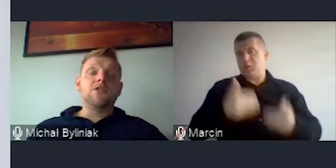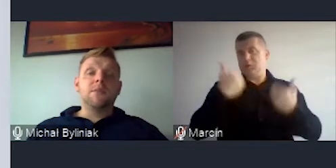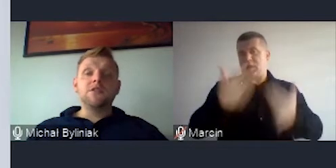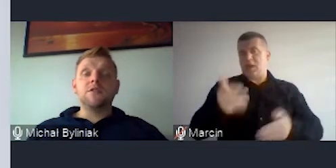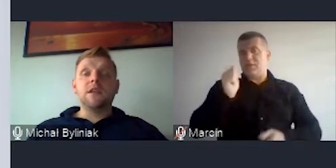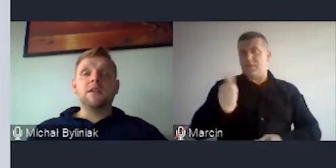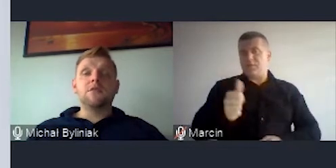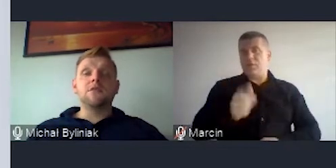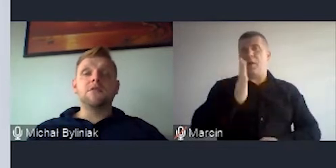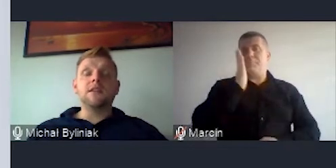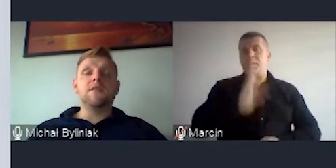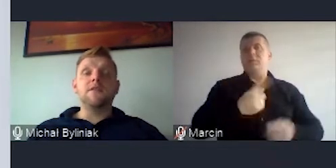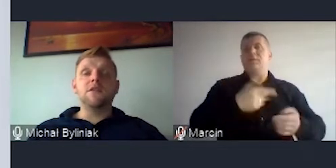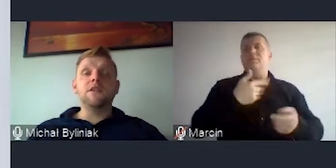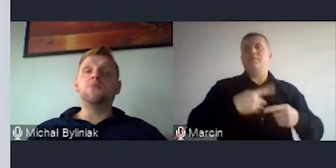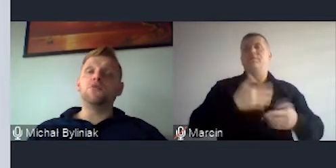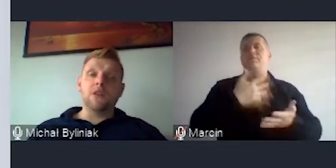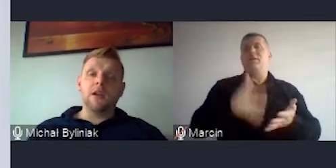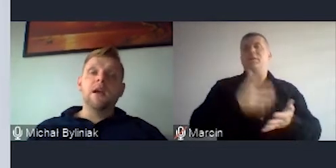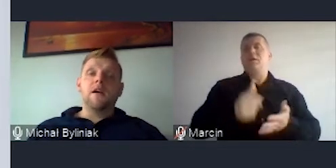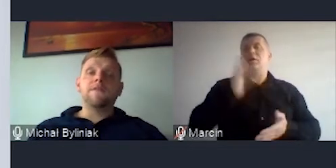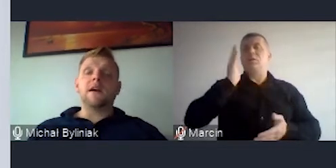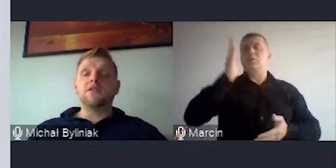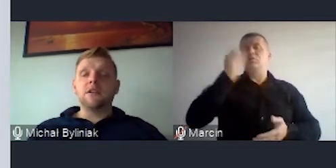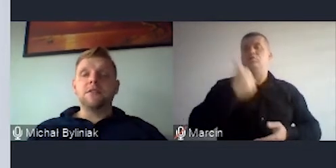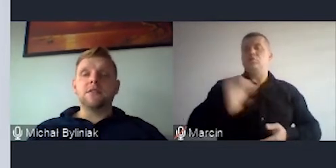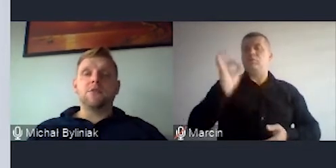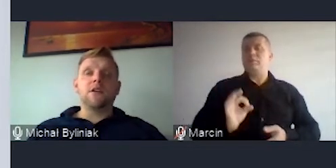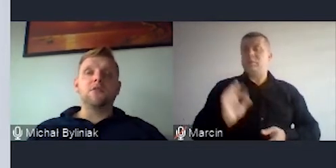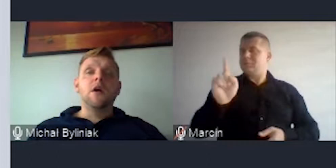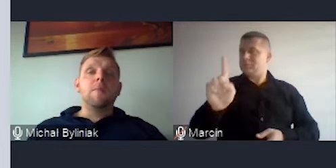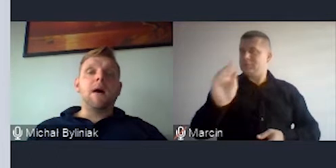że będzie to wydatek, który zostanie kwalifikowany później w trakcie realizacji projektu.